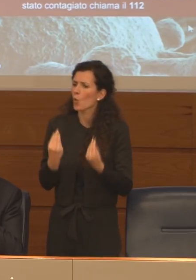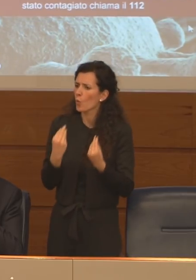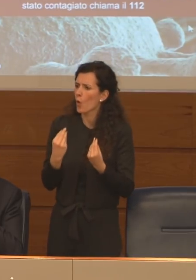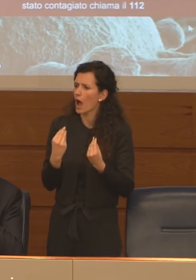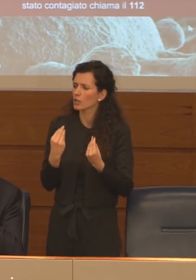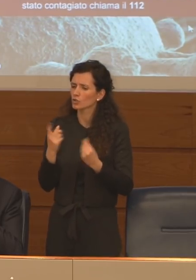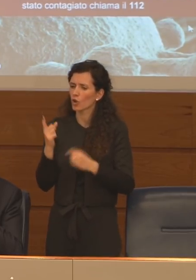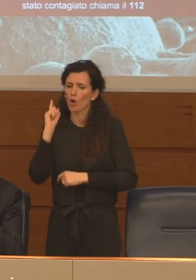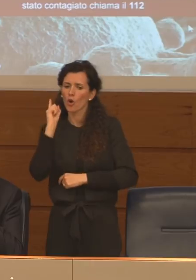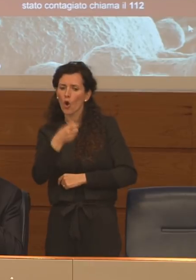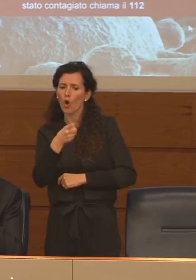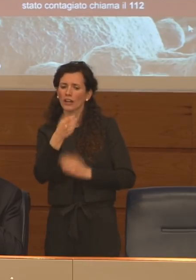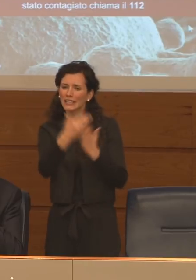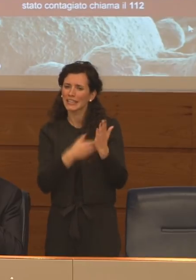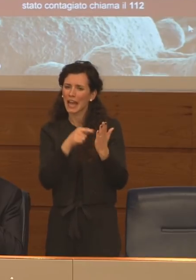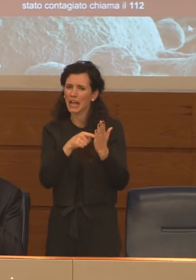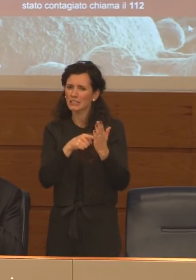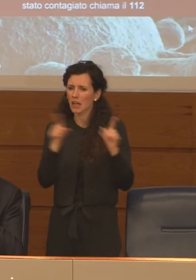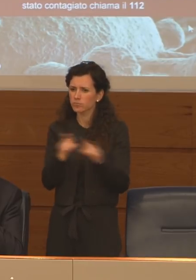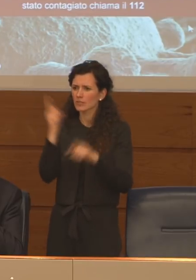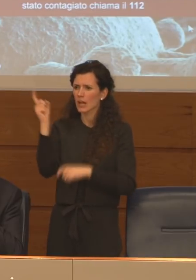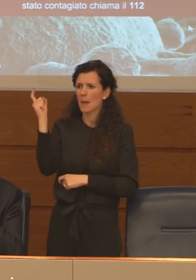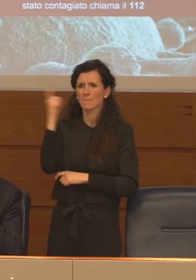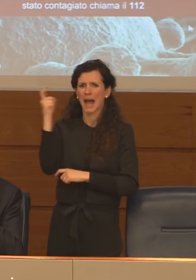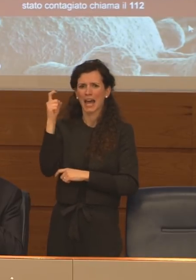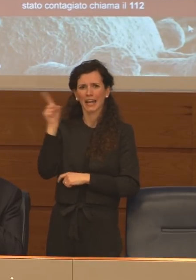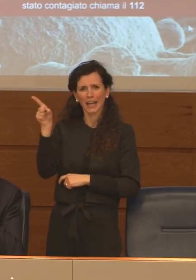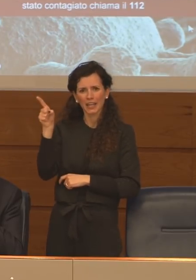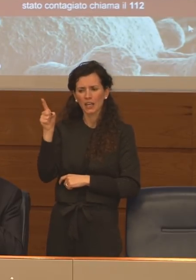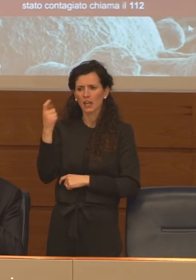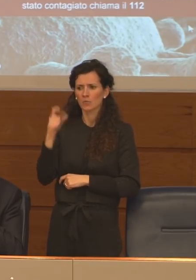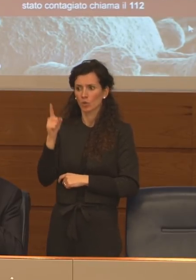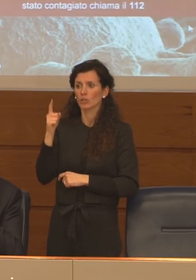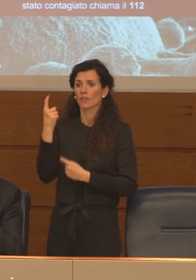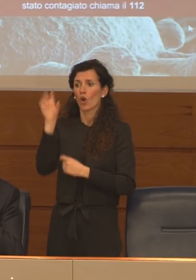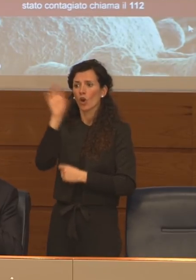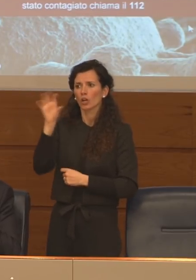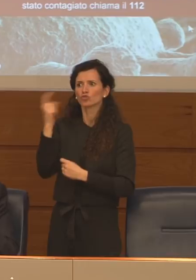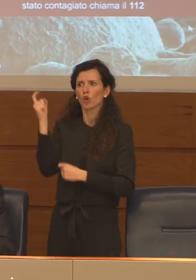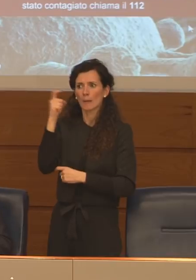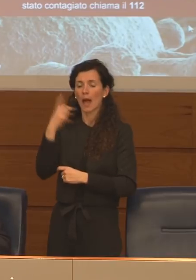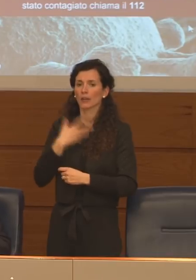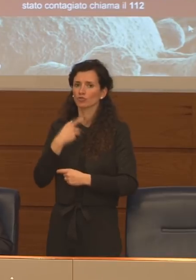visto le polemiche che ci sono state anche riguardo la regione Marche?